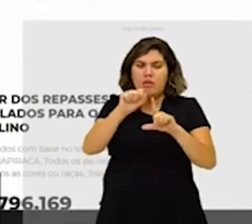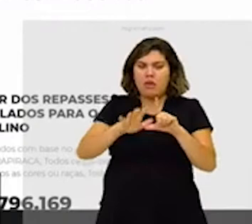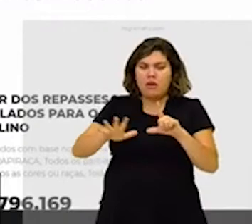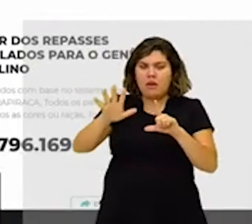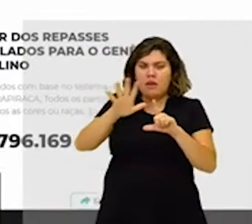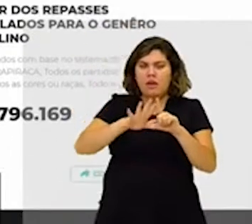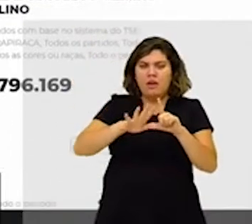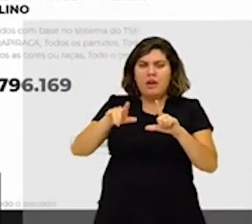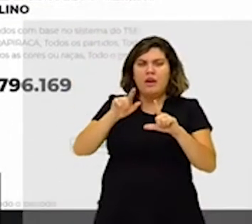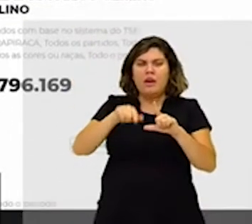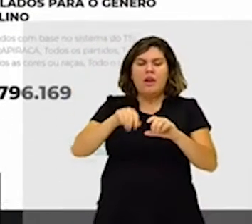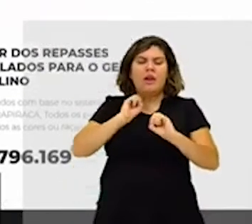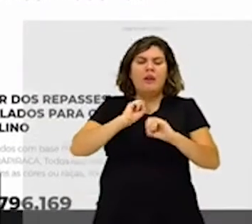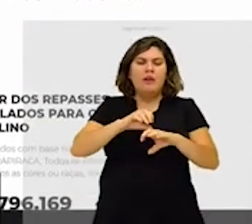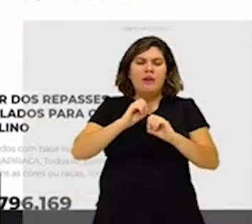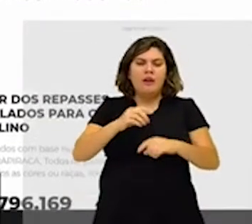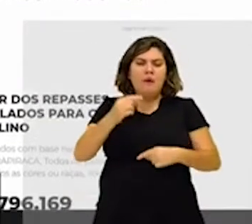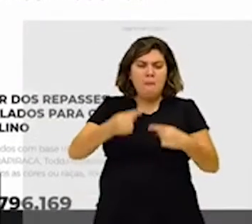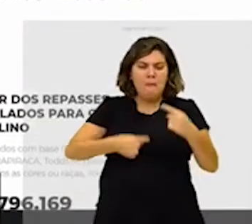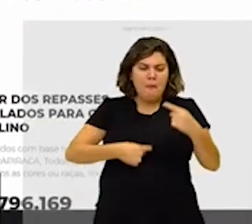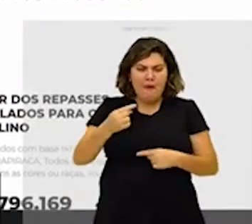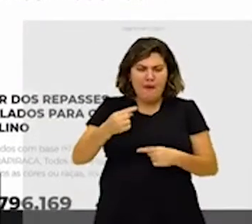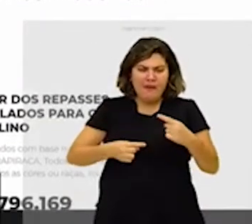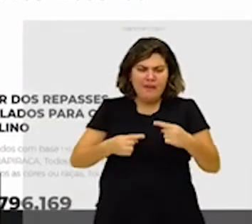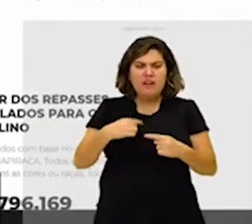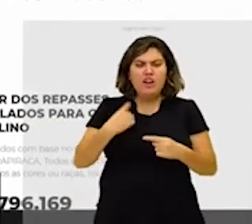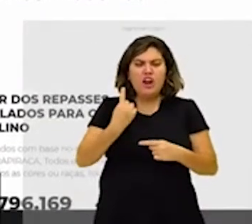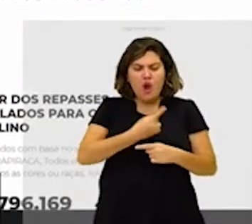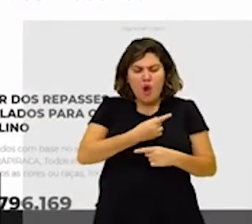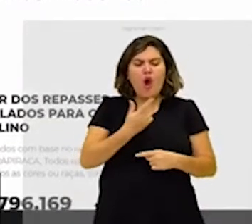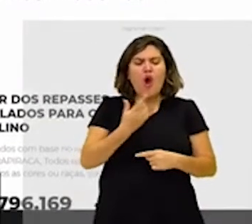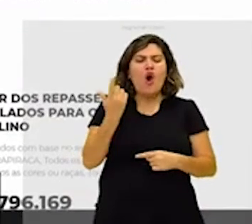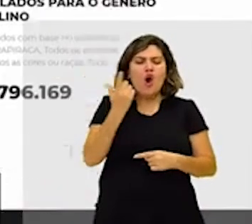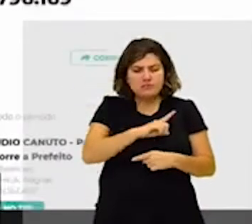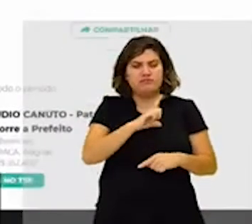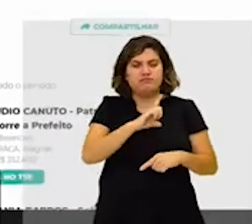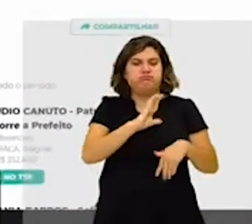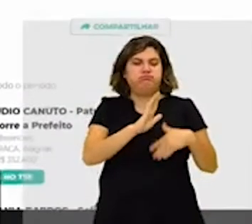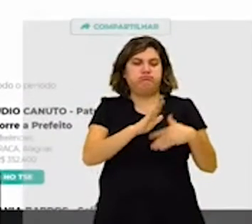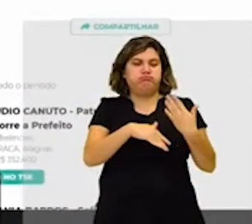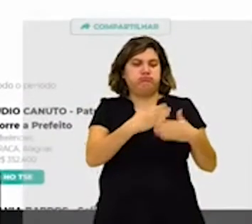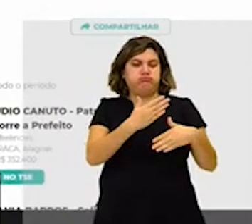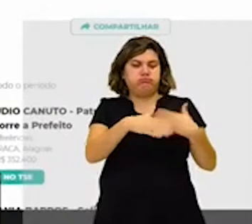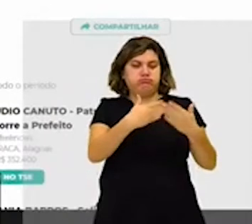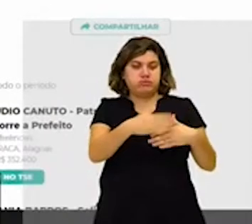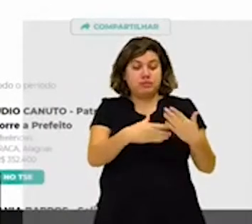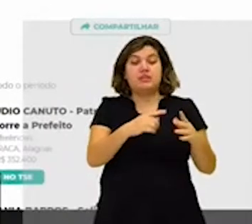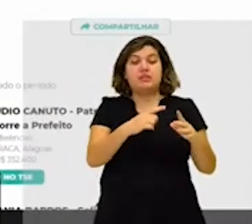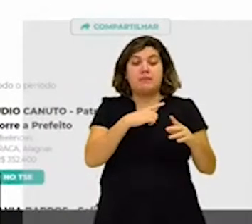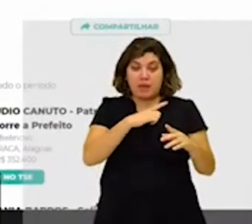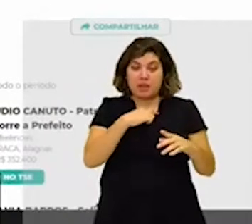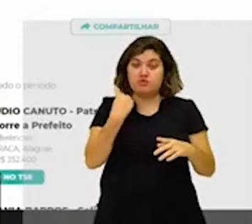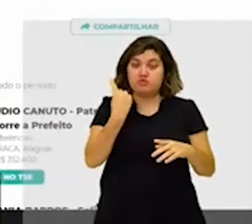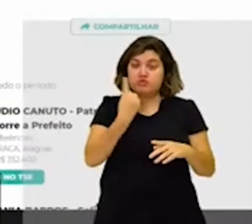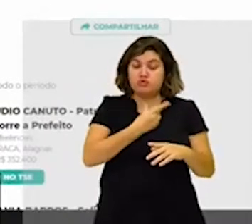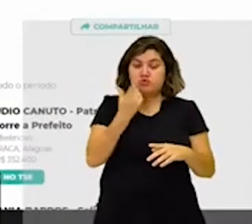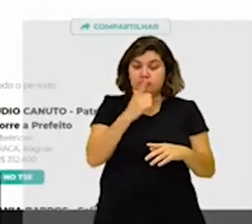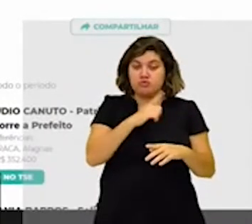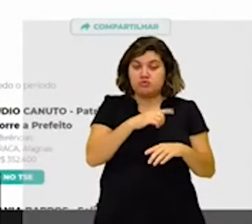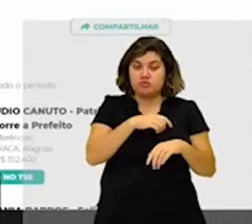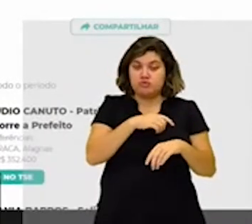educação política nós podemos desenvolver e aqui a gente tem exibição do gênero feminino o gênero